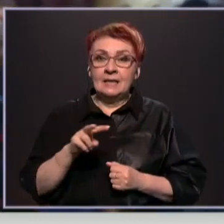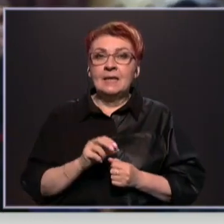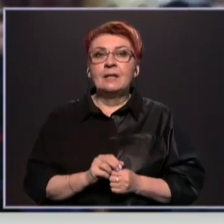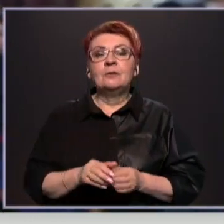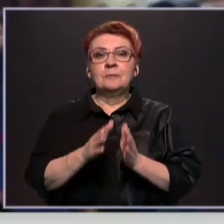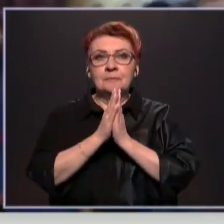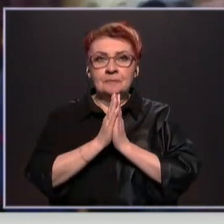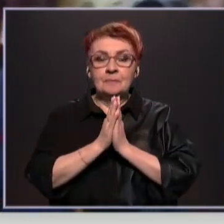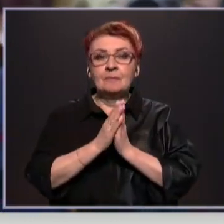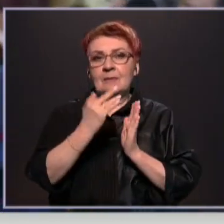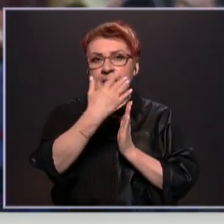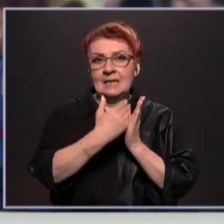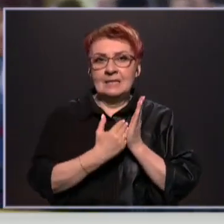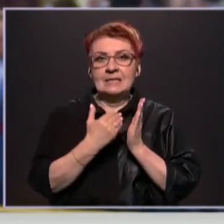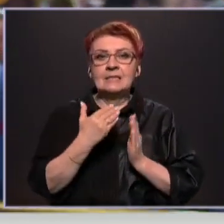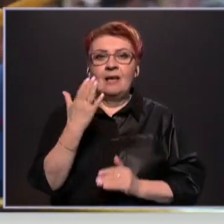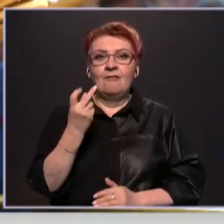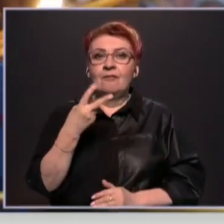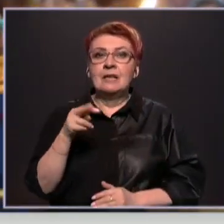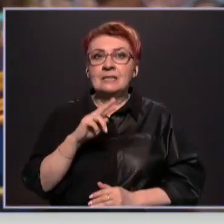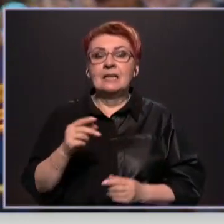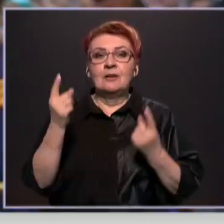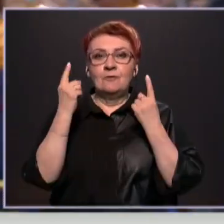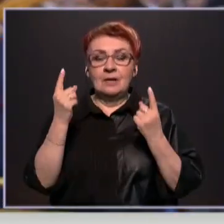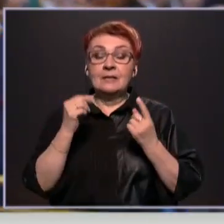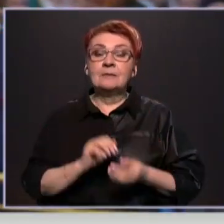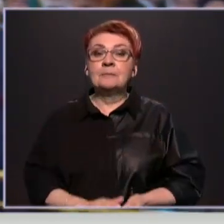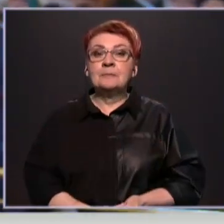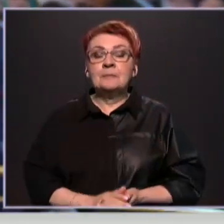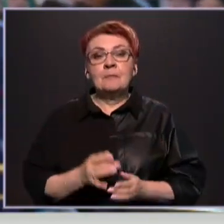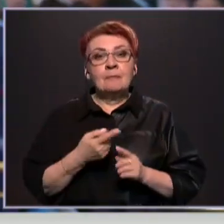важные молитвенный текст этого дня гимн вечере твоя Тайная гнез в этой удивительной по своей